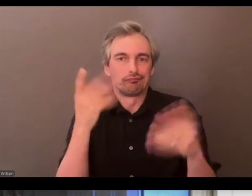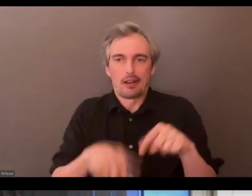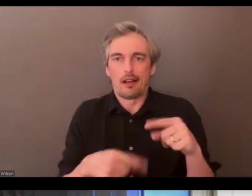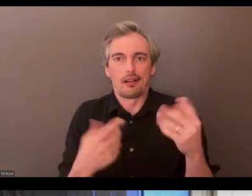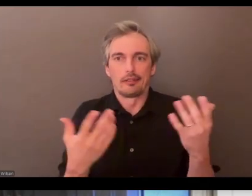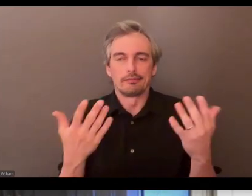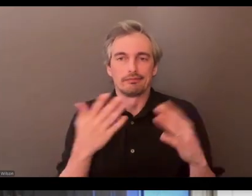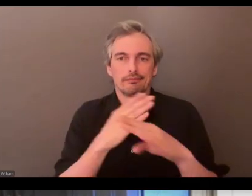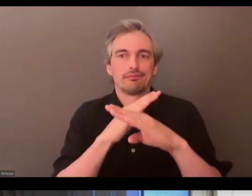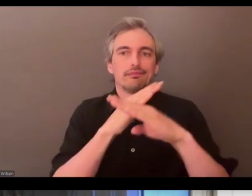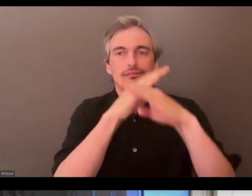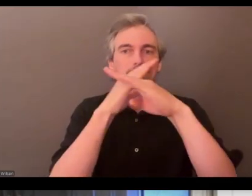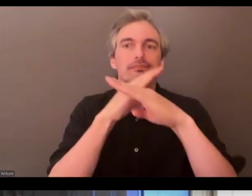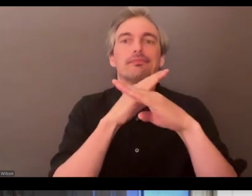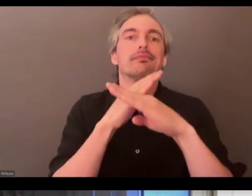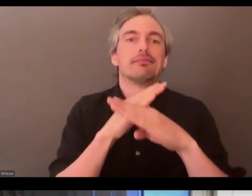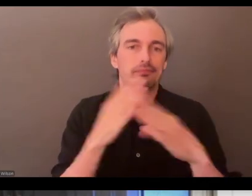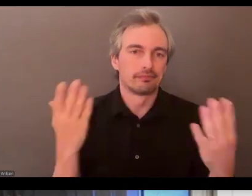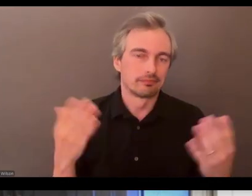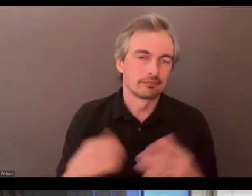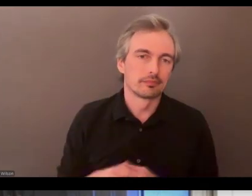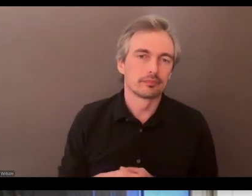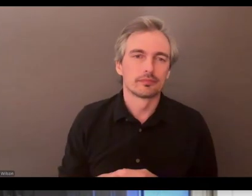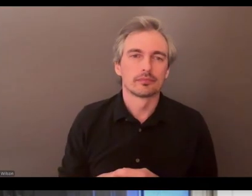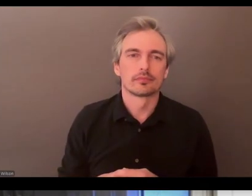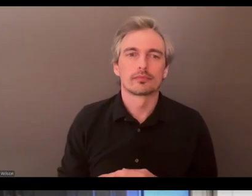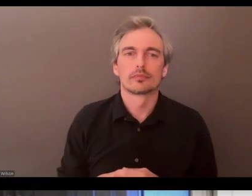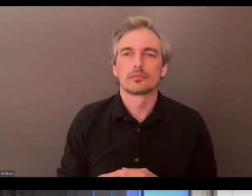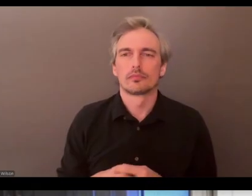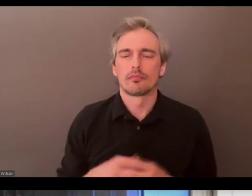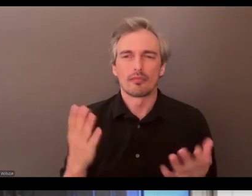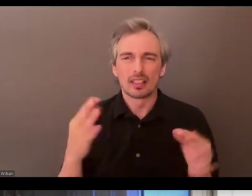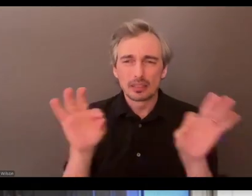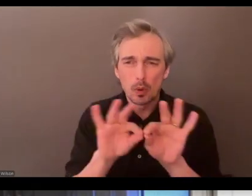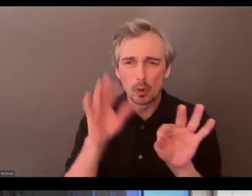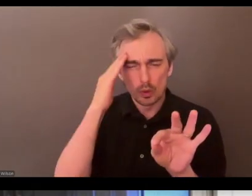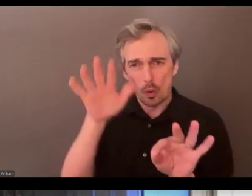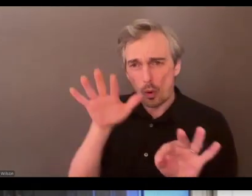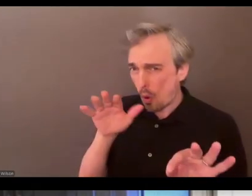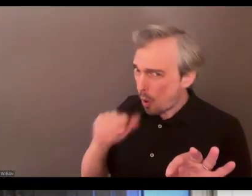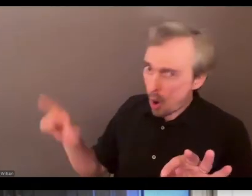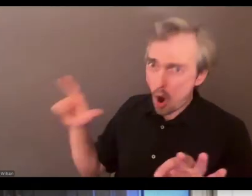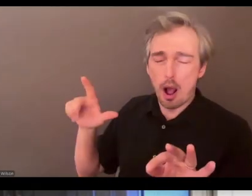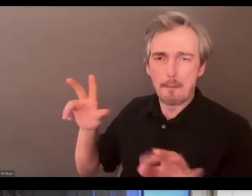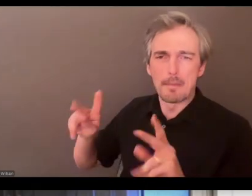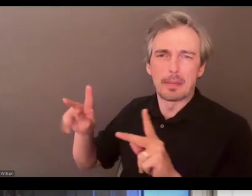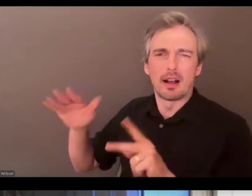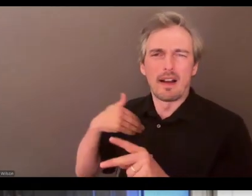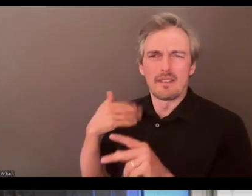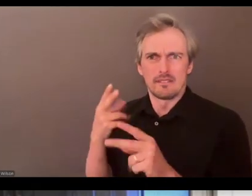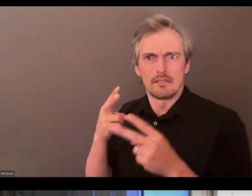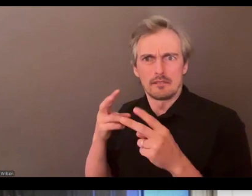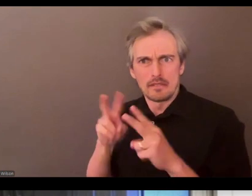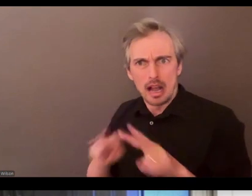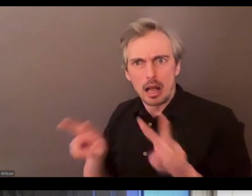では、なぜデ ータのアクセシビリティが重要なのでしょ うか？それは、デ ータが意思決定を左右するからです。